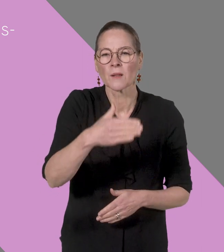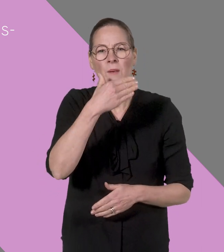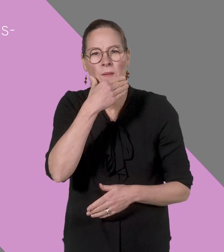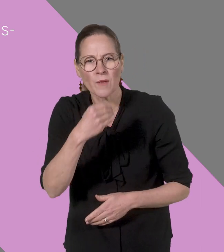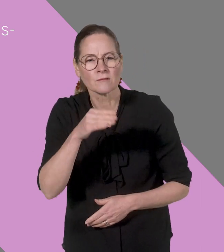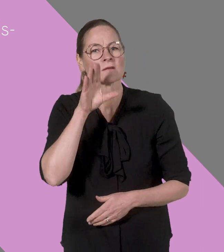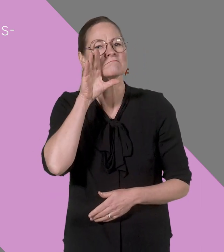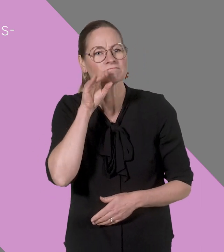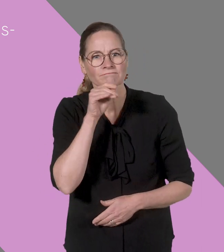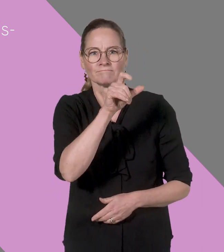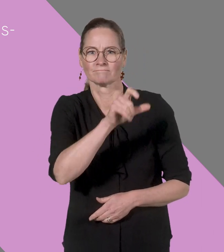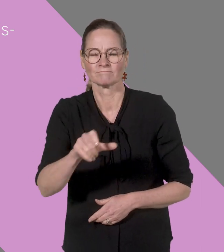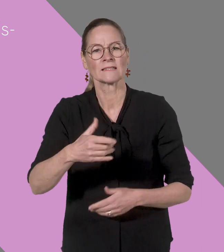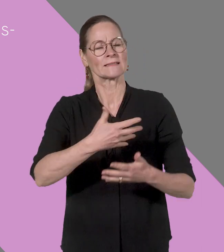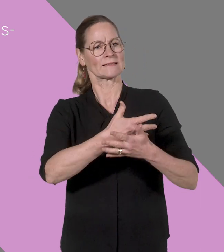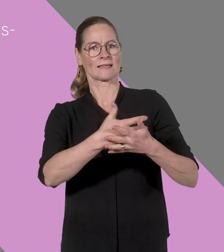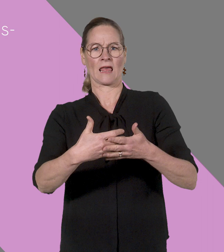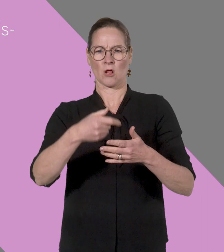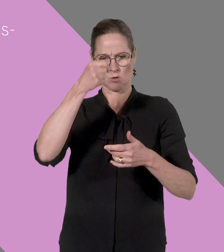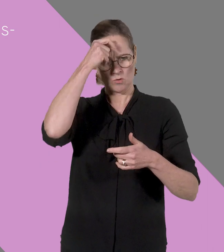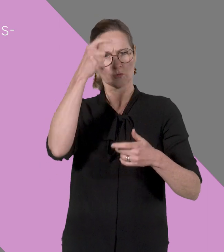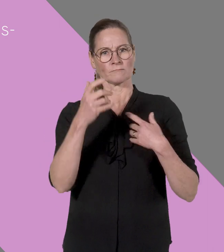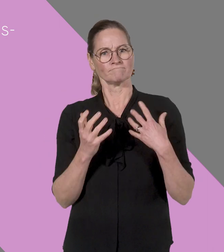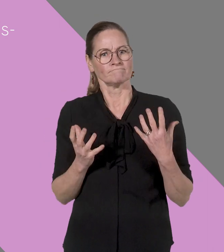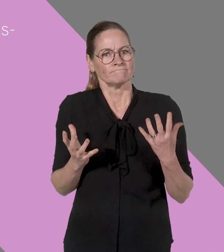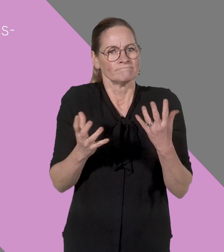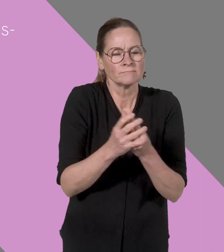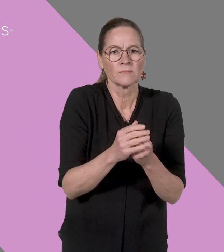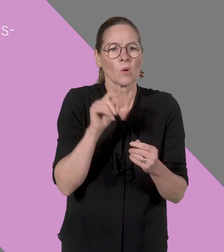nuorten ja ikääntyneiden kielellis-kulttuurinen kanssakäyminen -